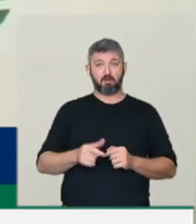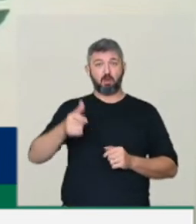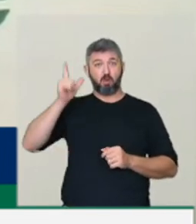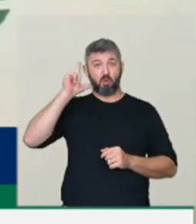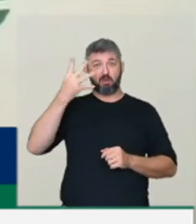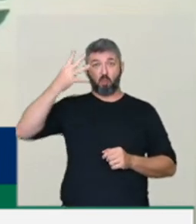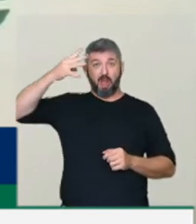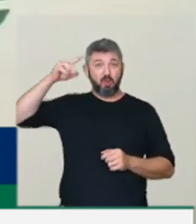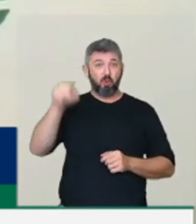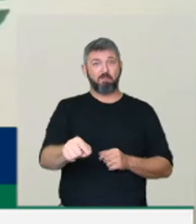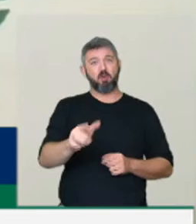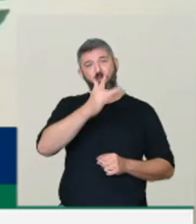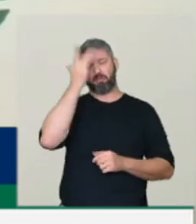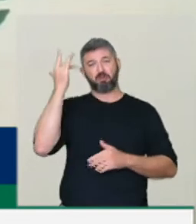TIVEMOS MAIS DE QUATRO MIL VÍ TIMAS, MAIS DE QUATRO MIL